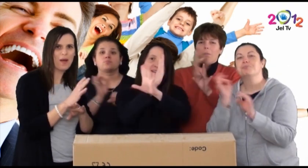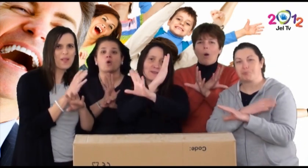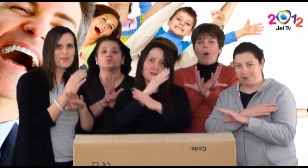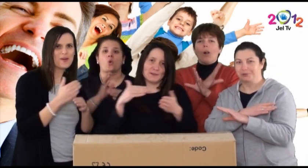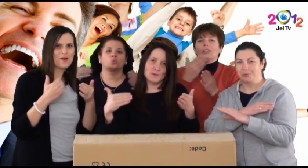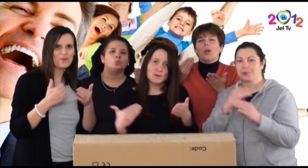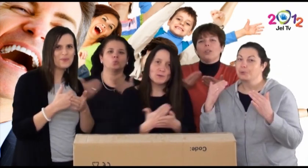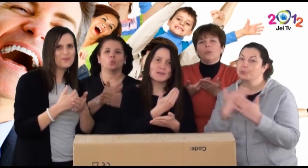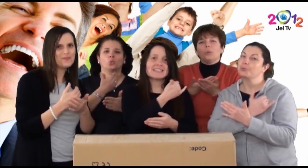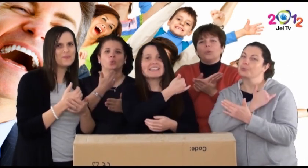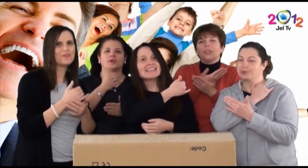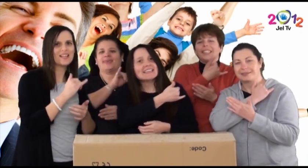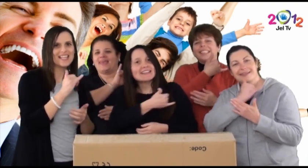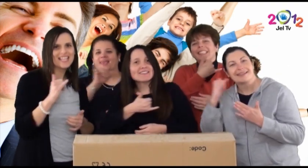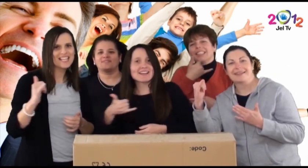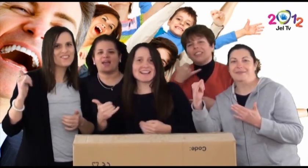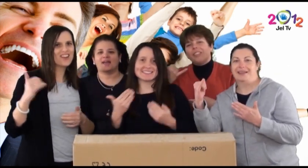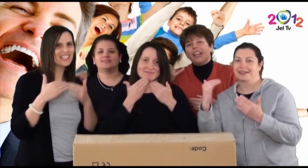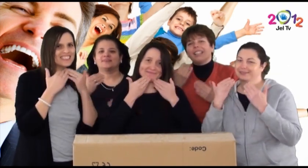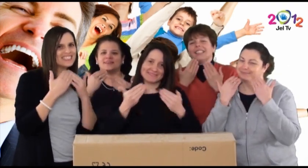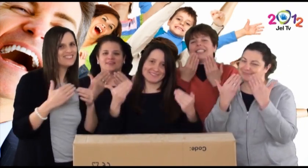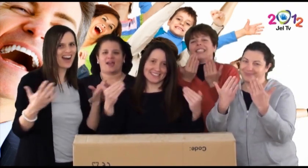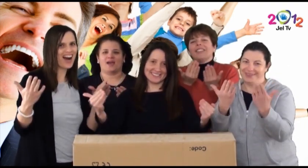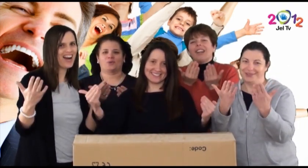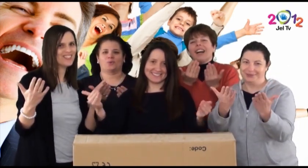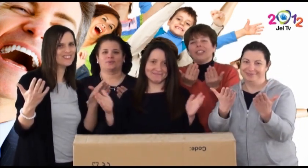Boldog új évet kívánunk!